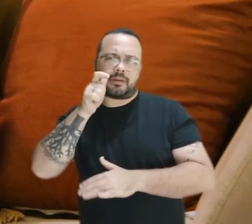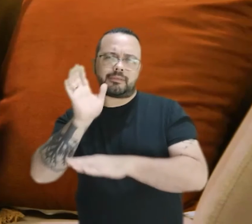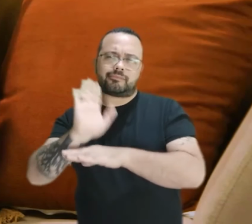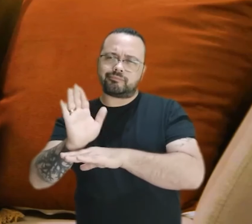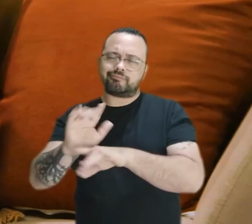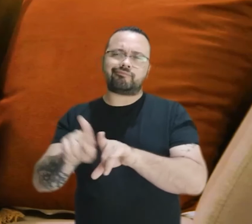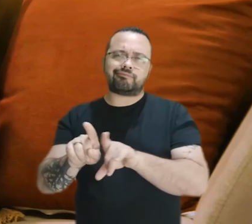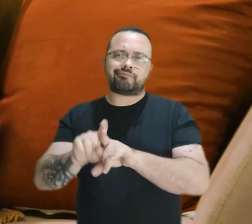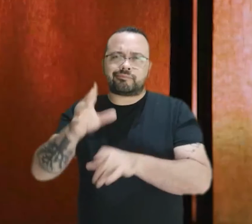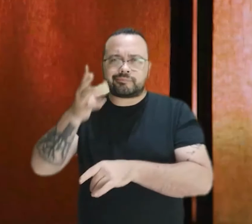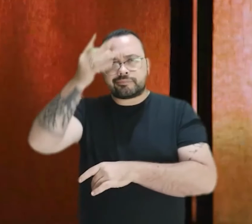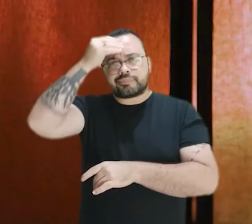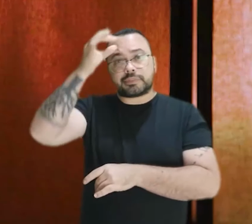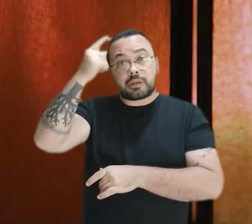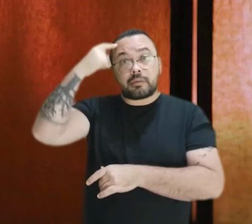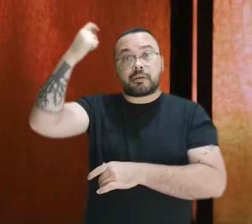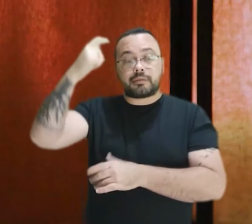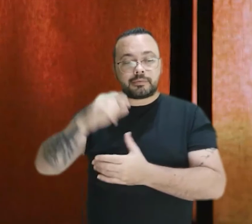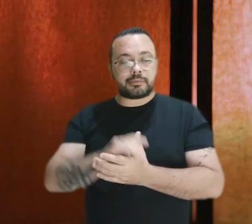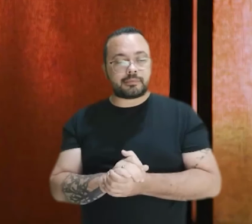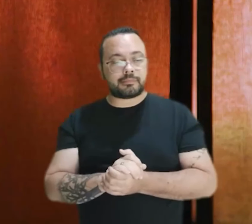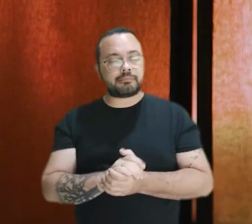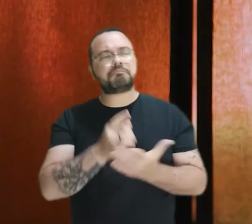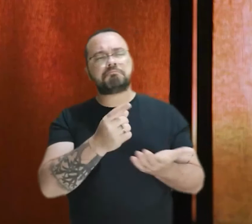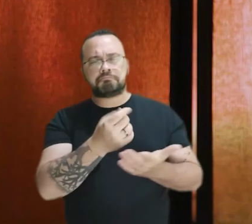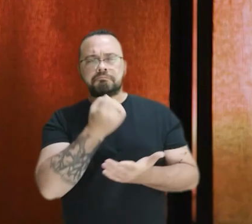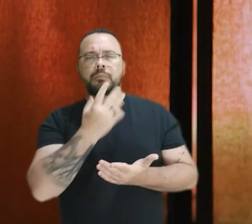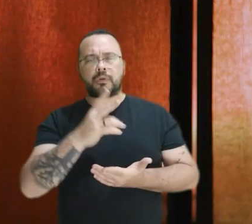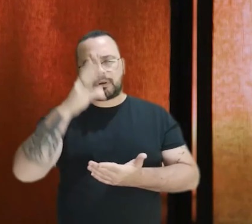esse tipo de coisa. Nossa... eu tinha uma memória boa, mas eu confesso que,